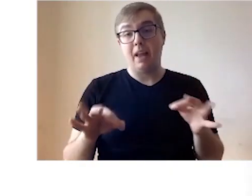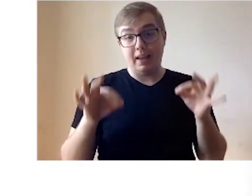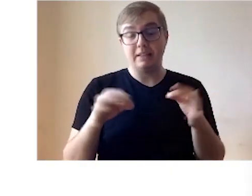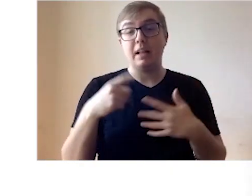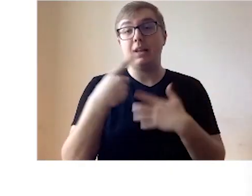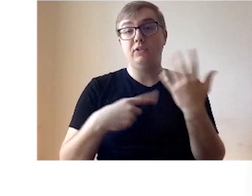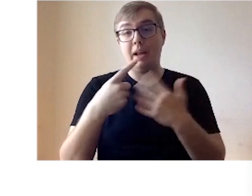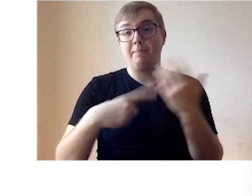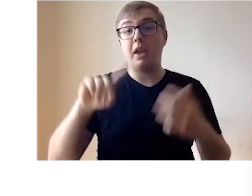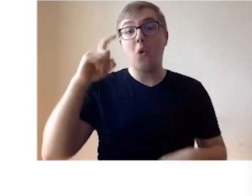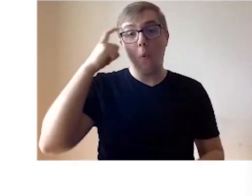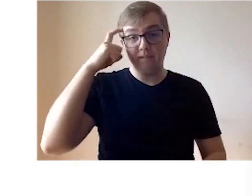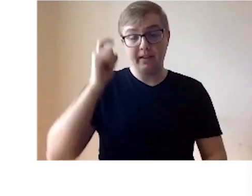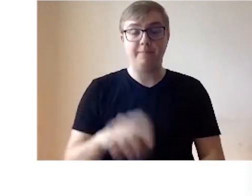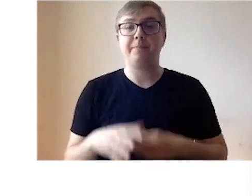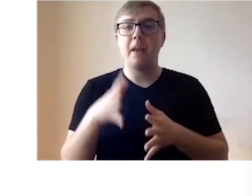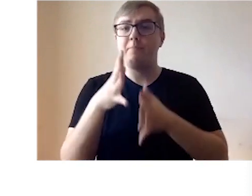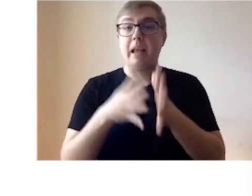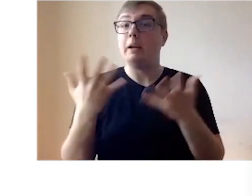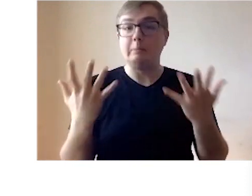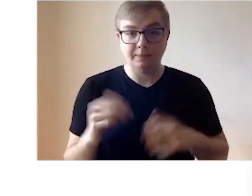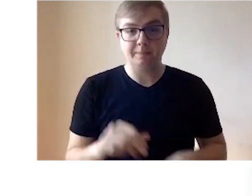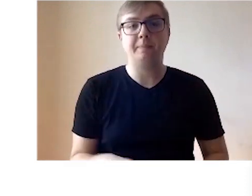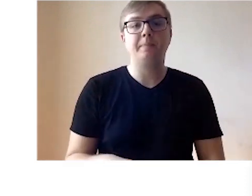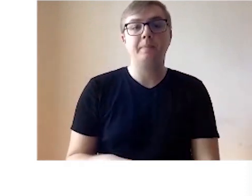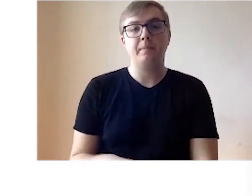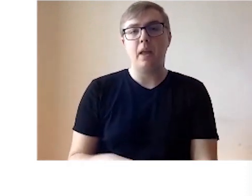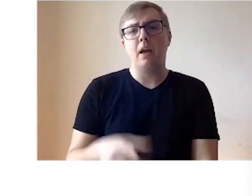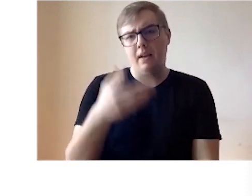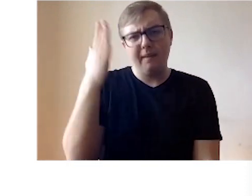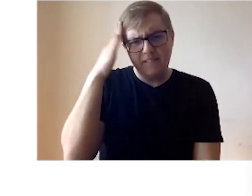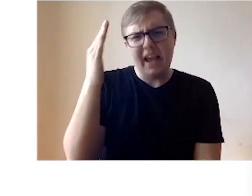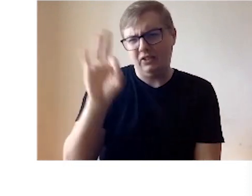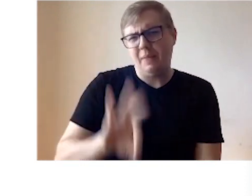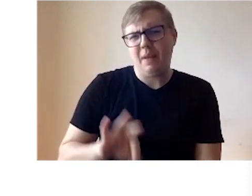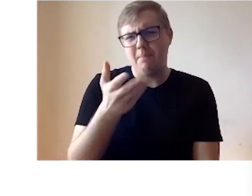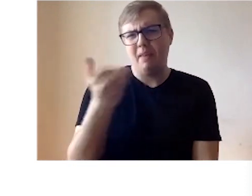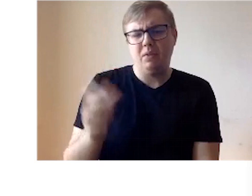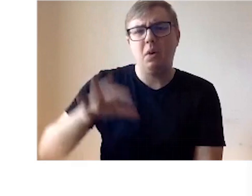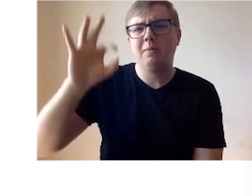Teraz zajmujemy się liczebnikami głównymi. Teraz migamy tak (na pewno wiecie, jak się pokazuje te liczby!).